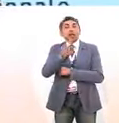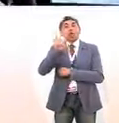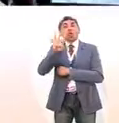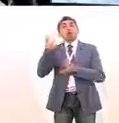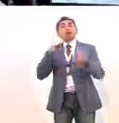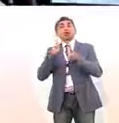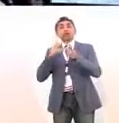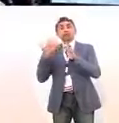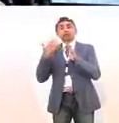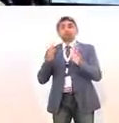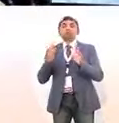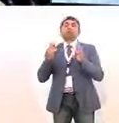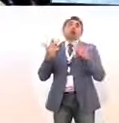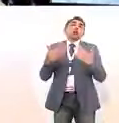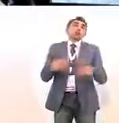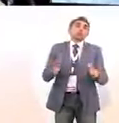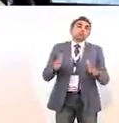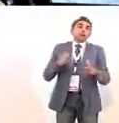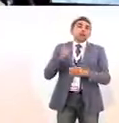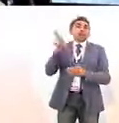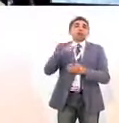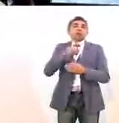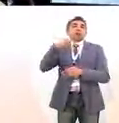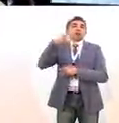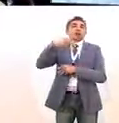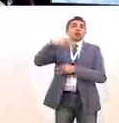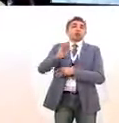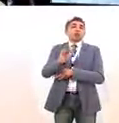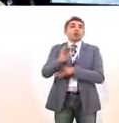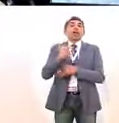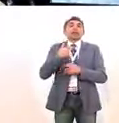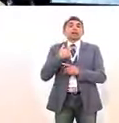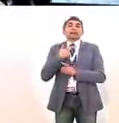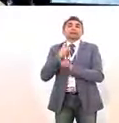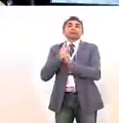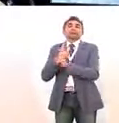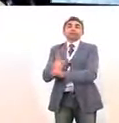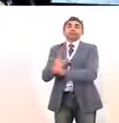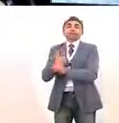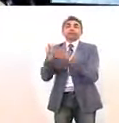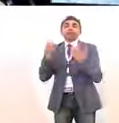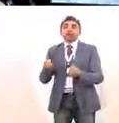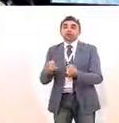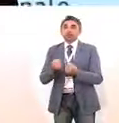votato no, e adesso noi prendiamo atto delle conseguenze. Le conseguenze è che io sono